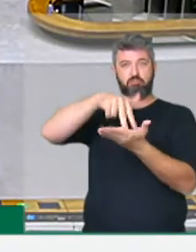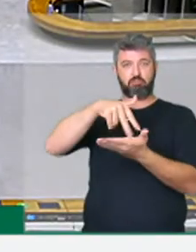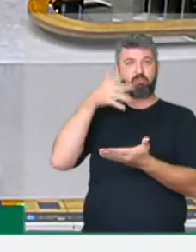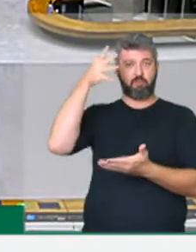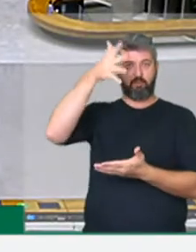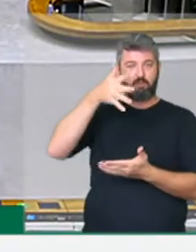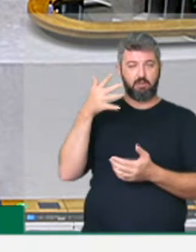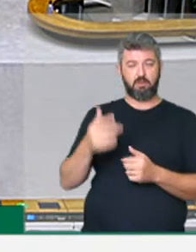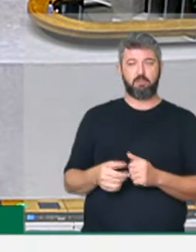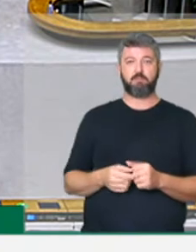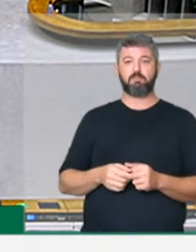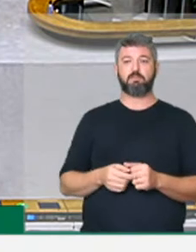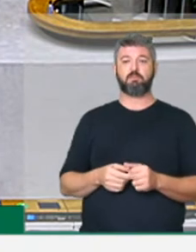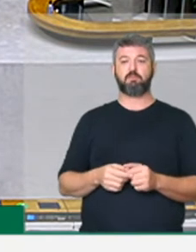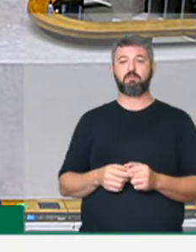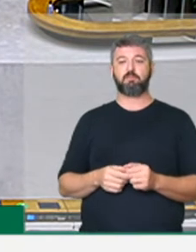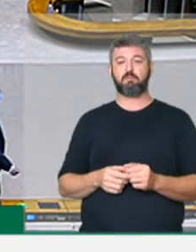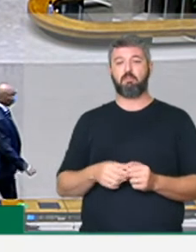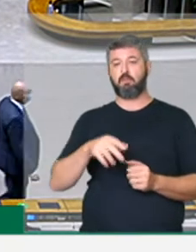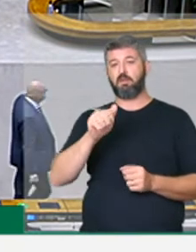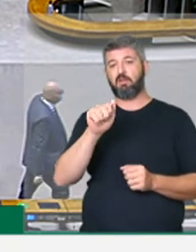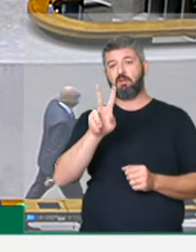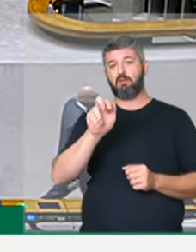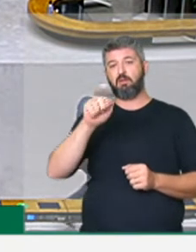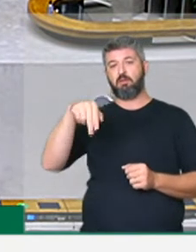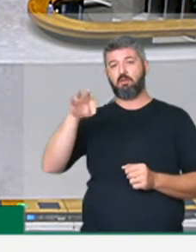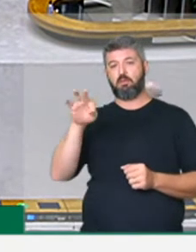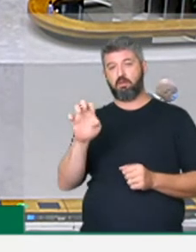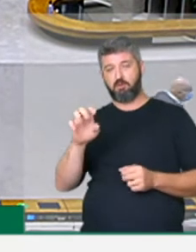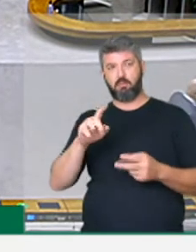O PLV É INDEFENSÁVEL, PLV É UM VERDADEIRO PAPAI NOEL PARA ALGUNS SEGMENTOS É UM PERDÃO